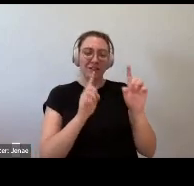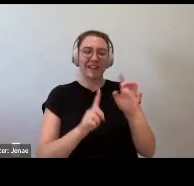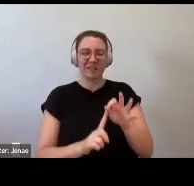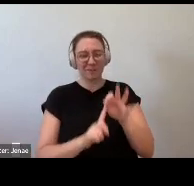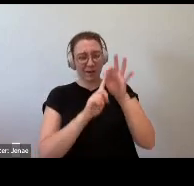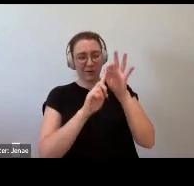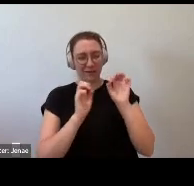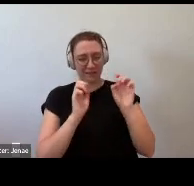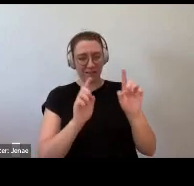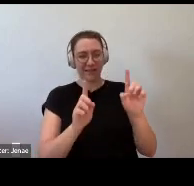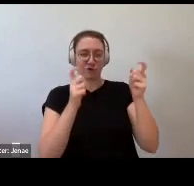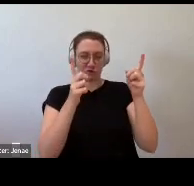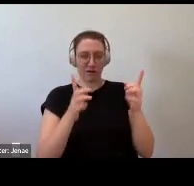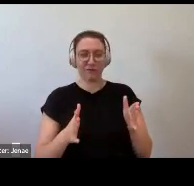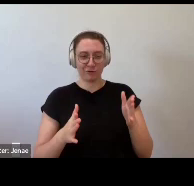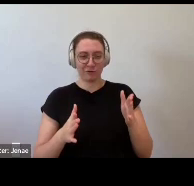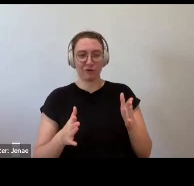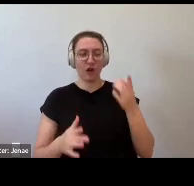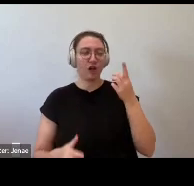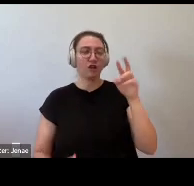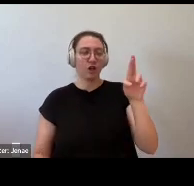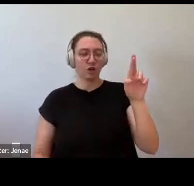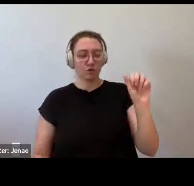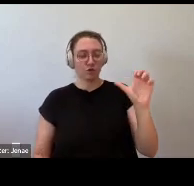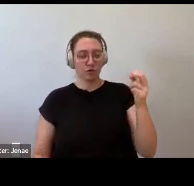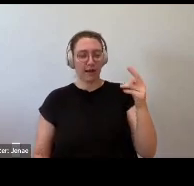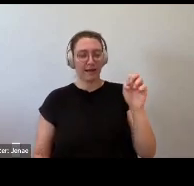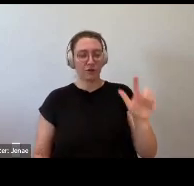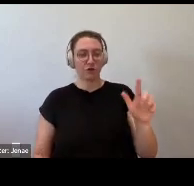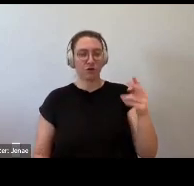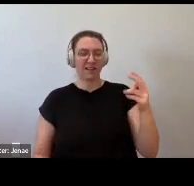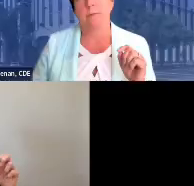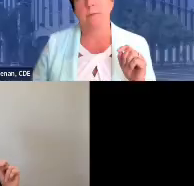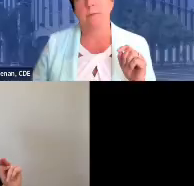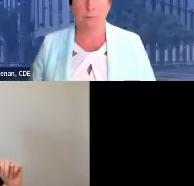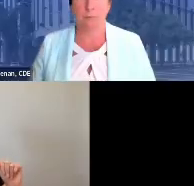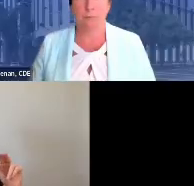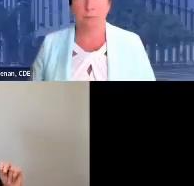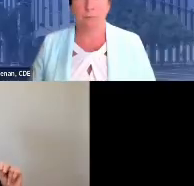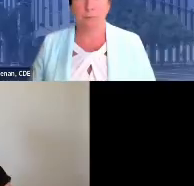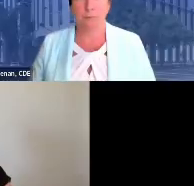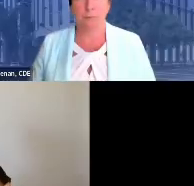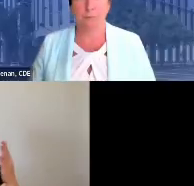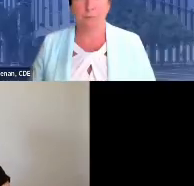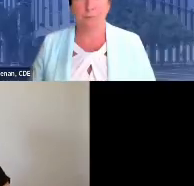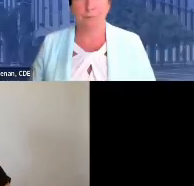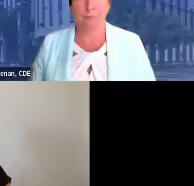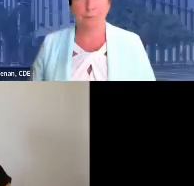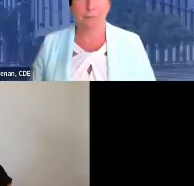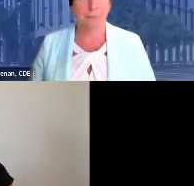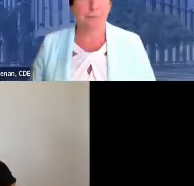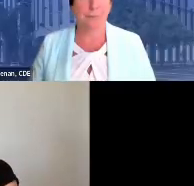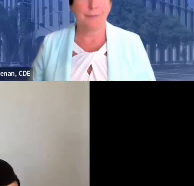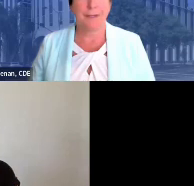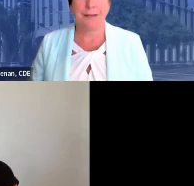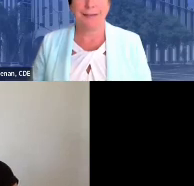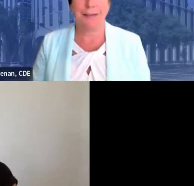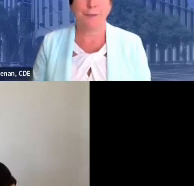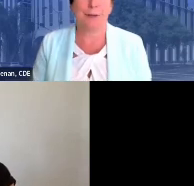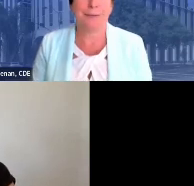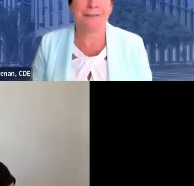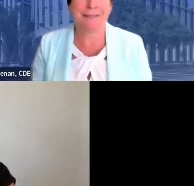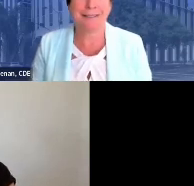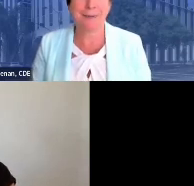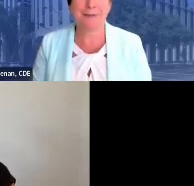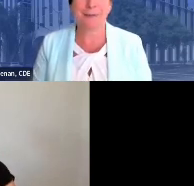Directora de Educación Especial del Departamento de Educación de California, la Dra. Rachel Heenan, para unas palabras de apertura. Rachel, gracias, Robin. Hola